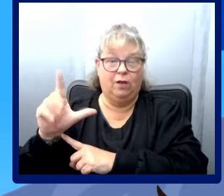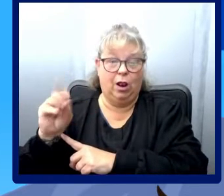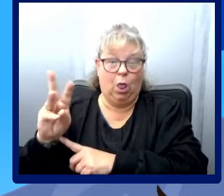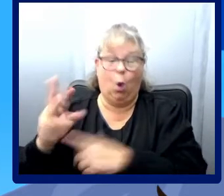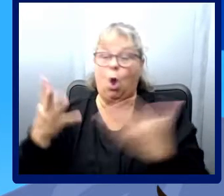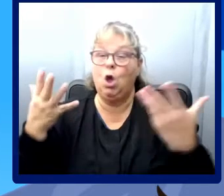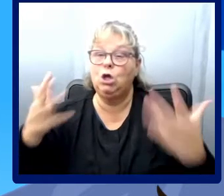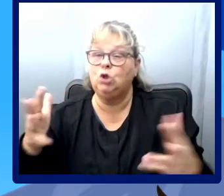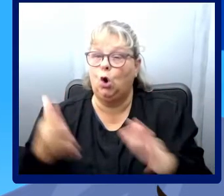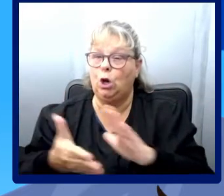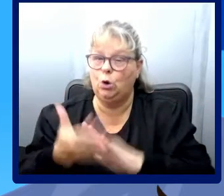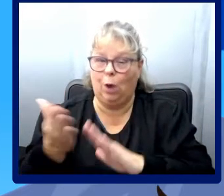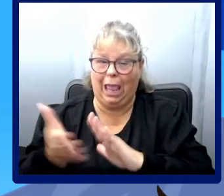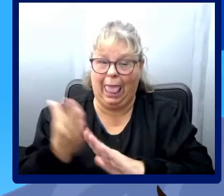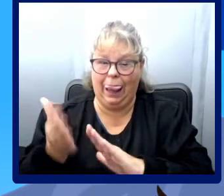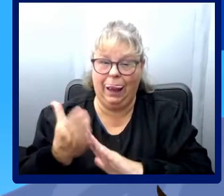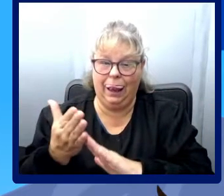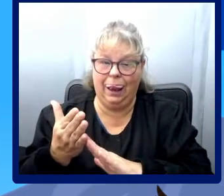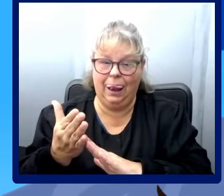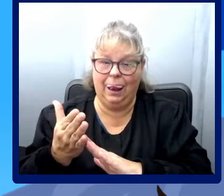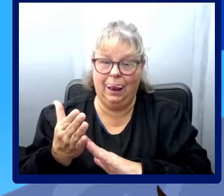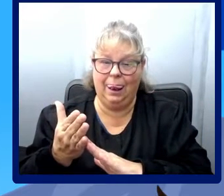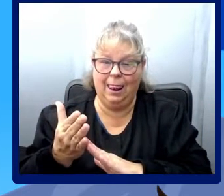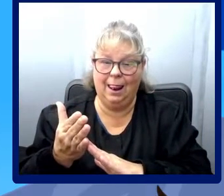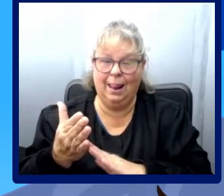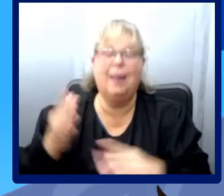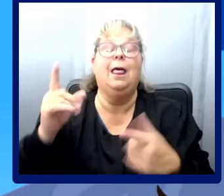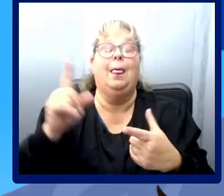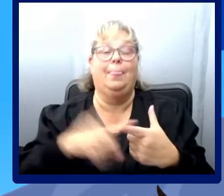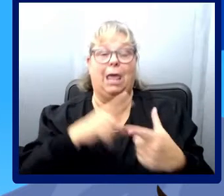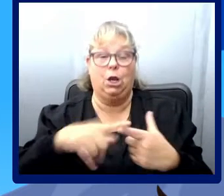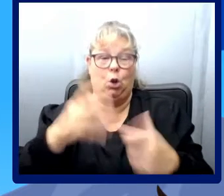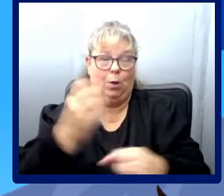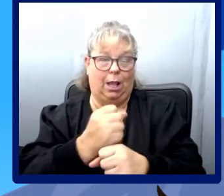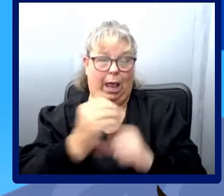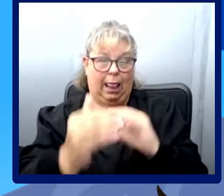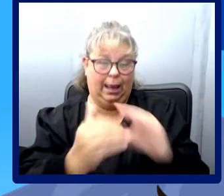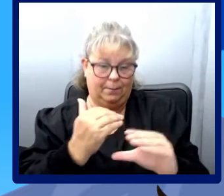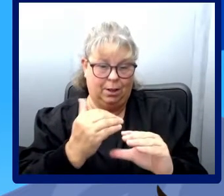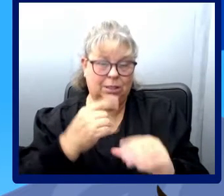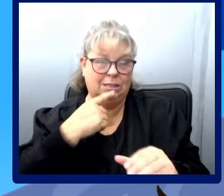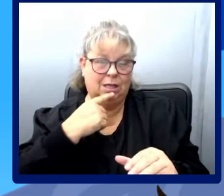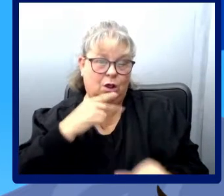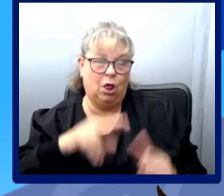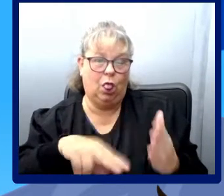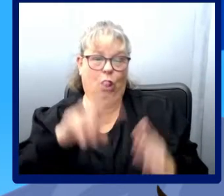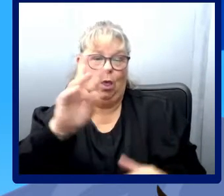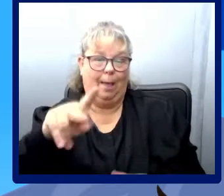y obtenemos un correo de búsqueda de administrador, lo que significa que miramos los metadatos personalizados,